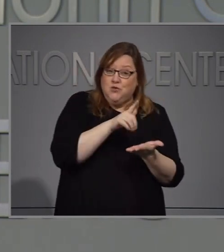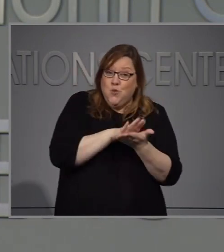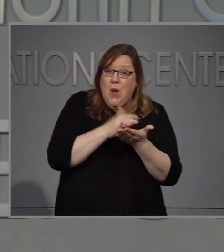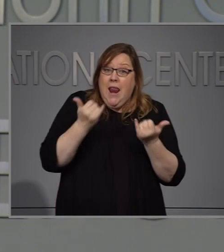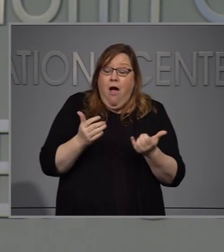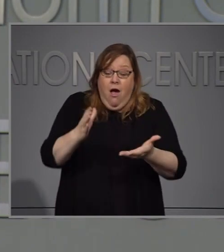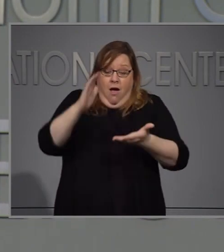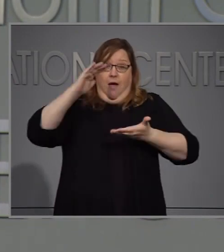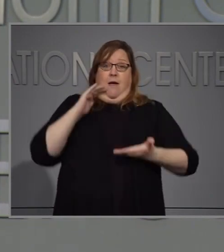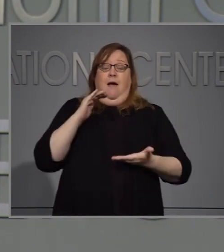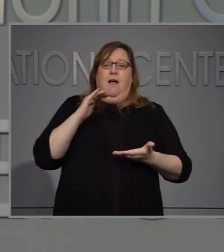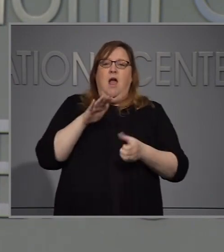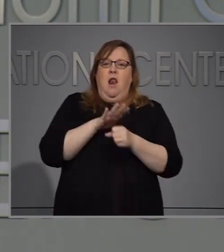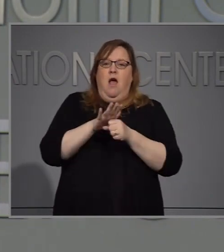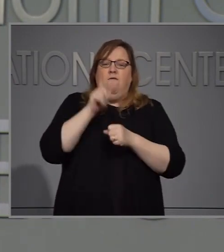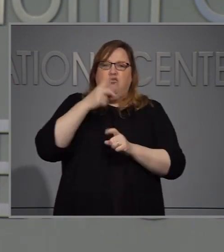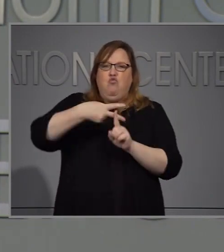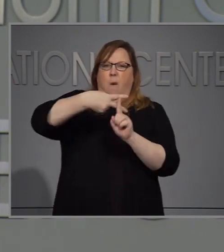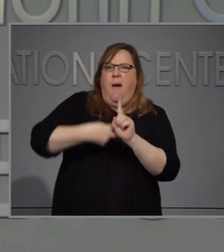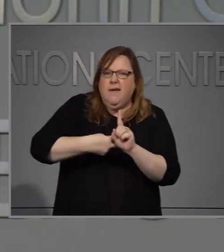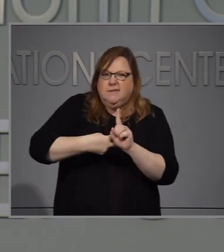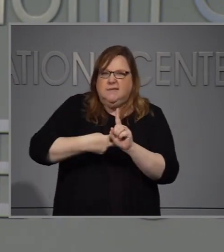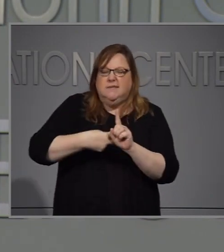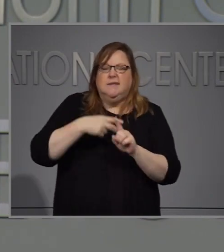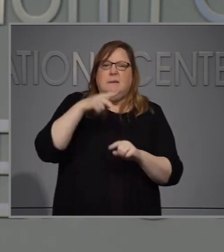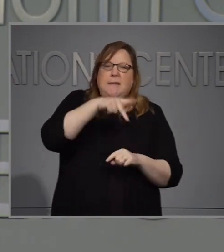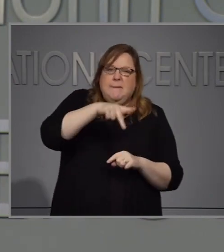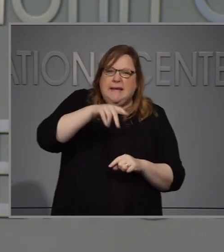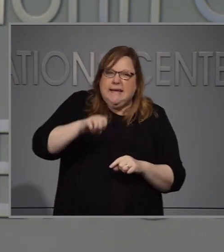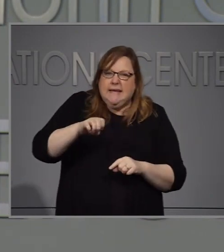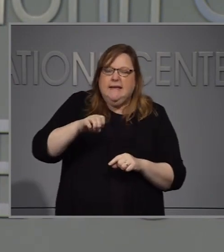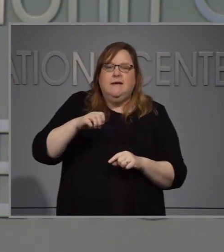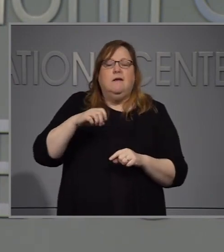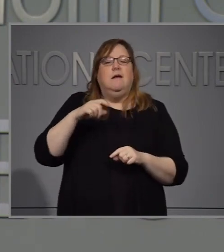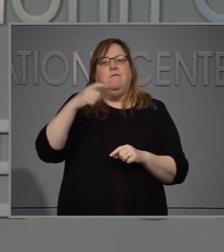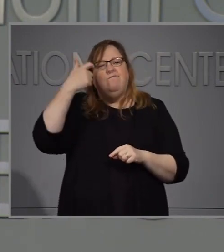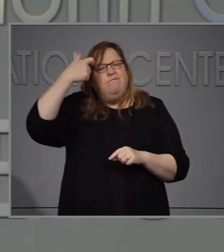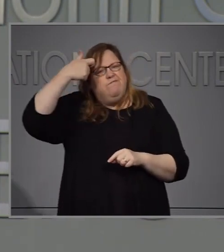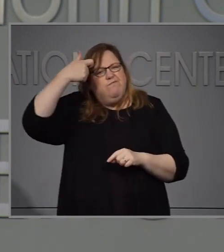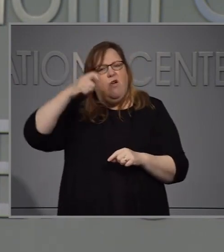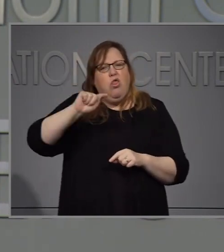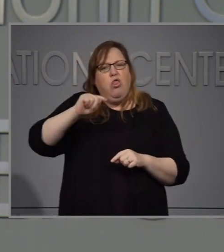también los profesionales de la salud en las escuelas tienen y somos para dos meses para